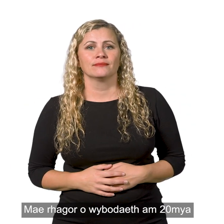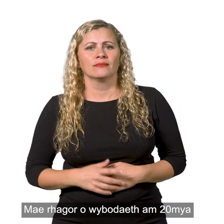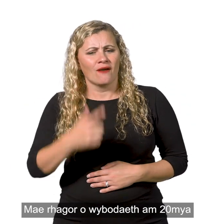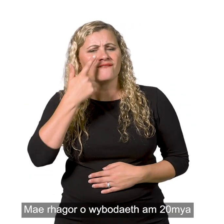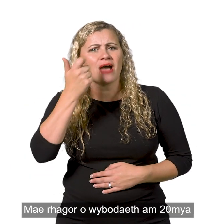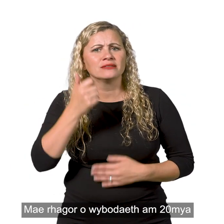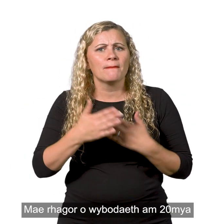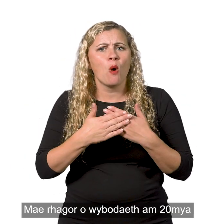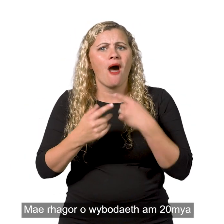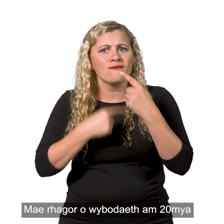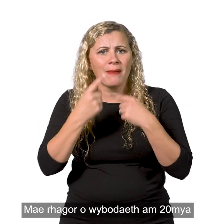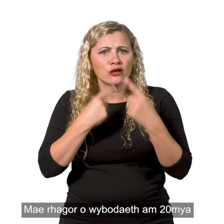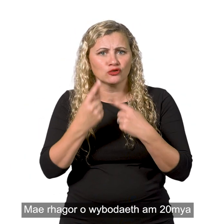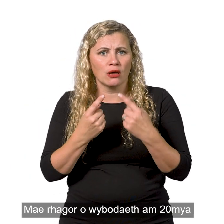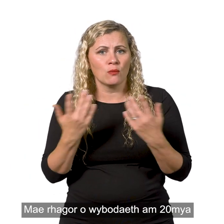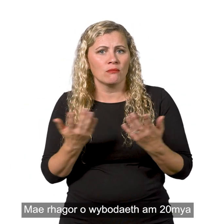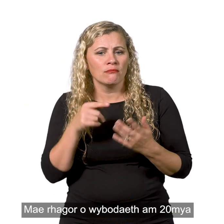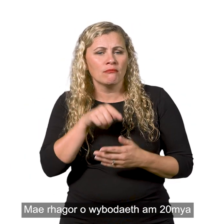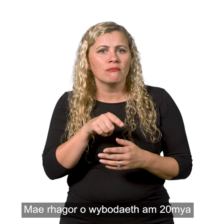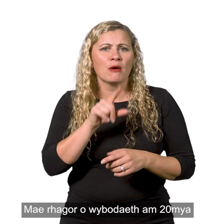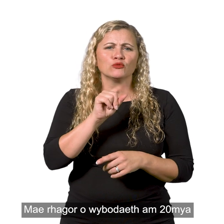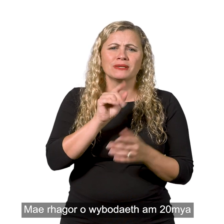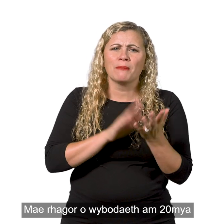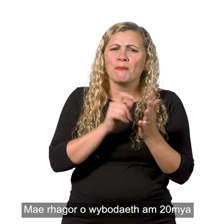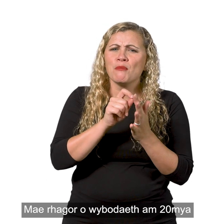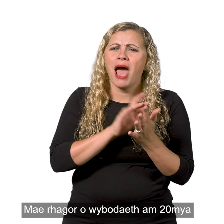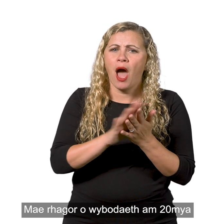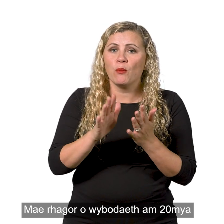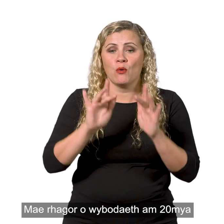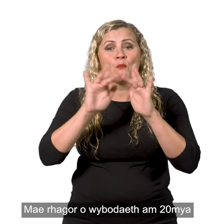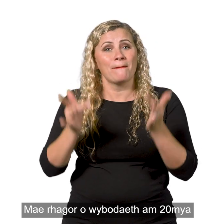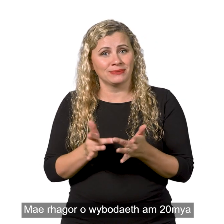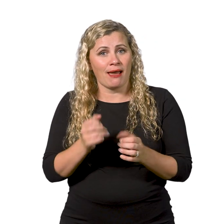Mae rhagor o wybodaeth am 20mya